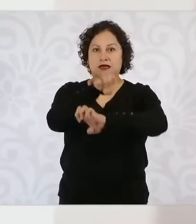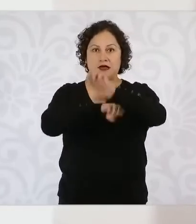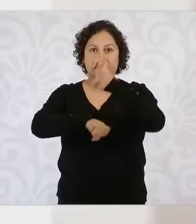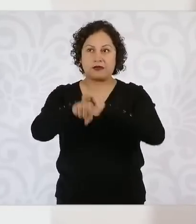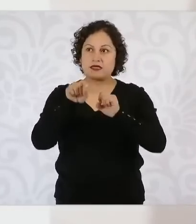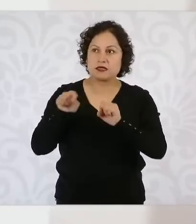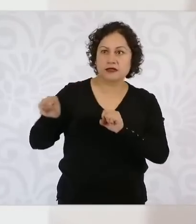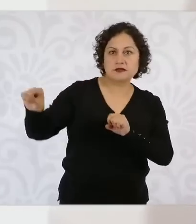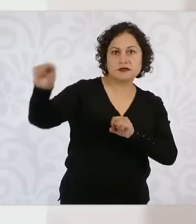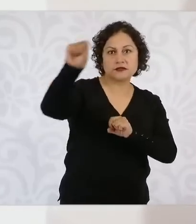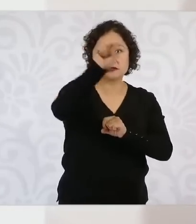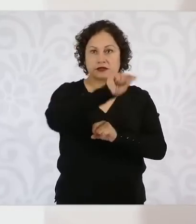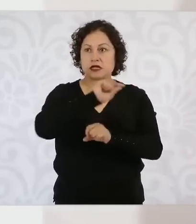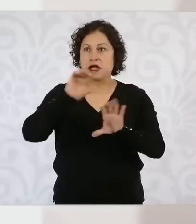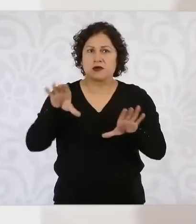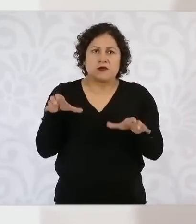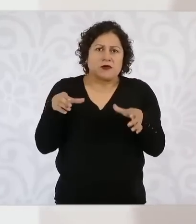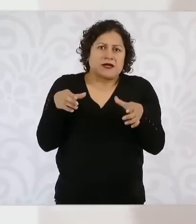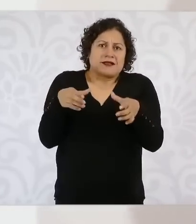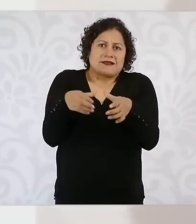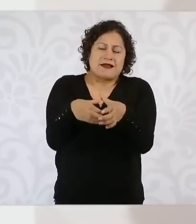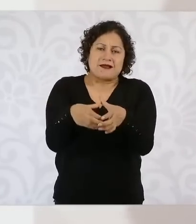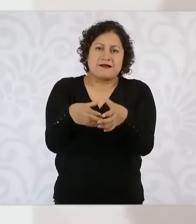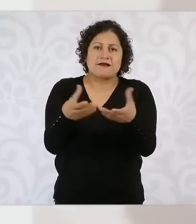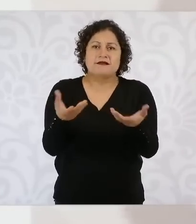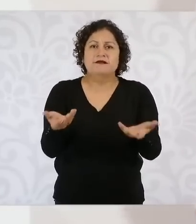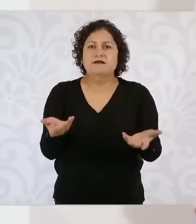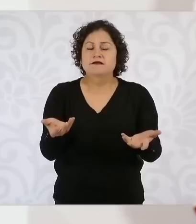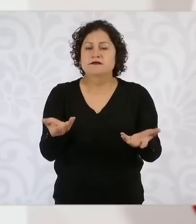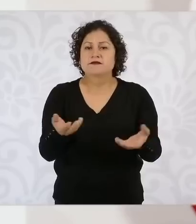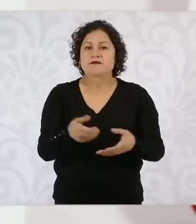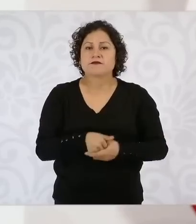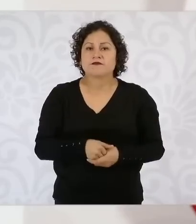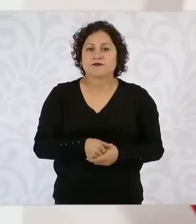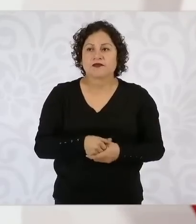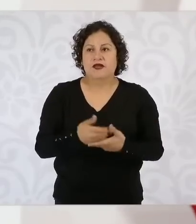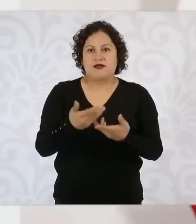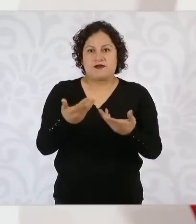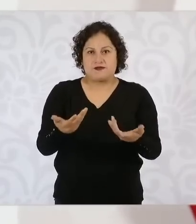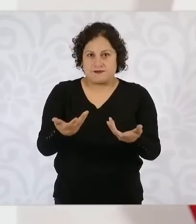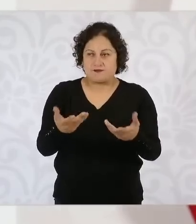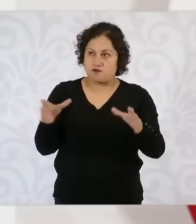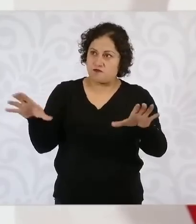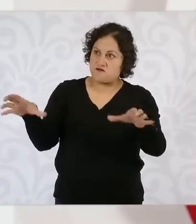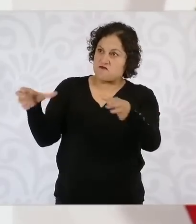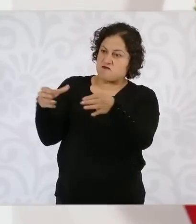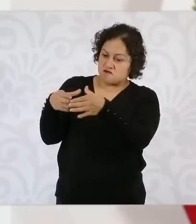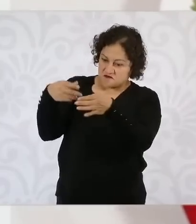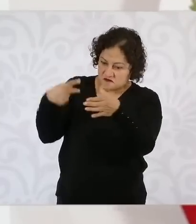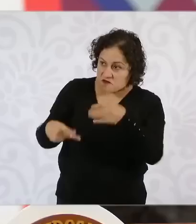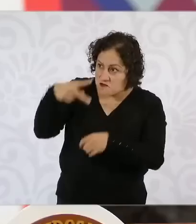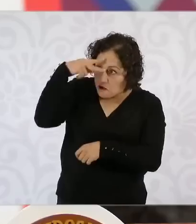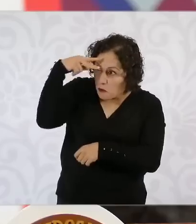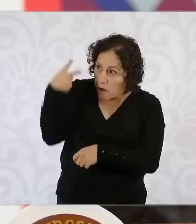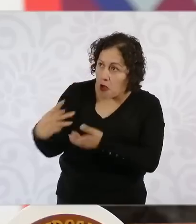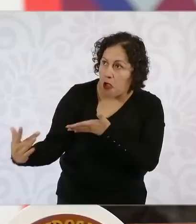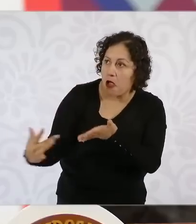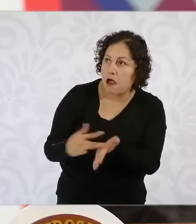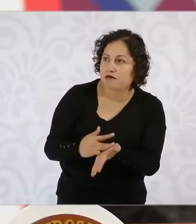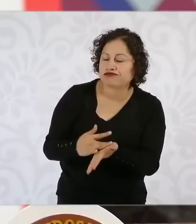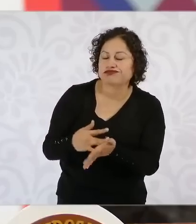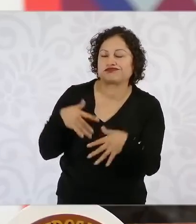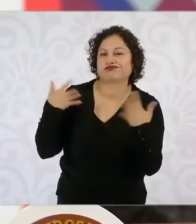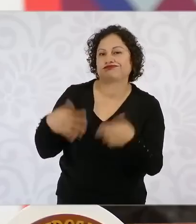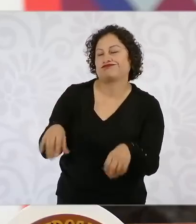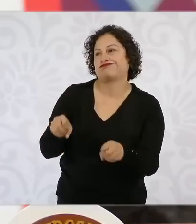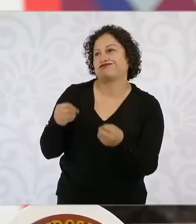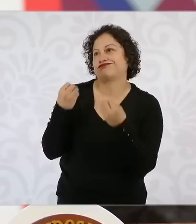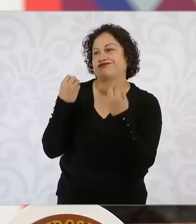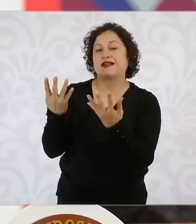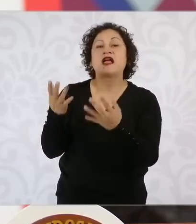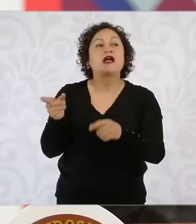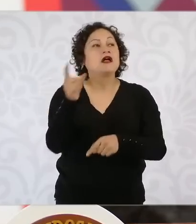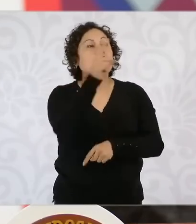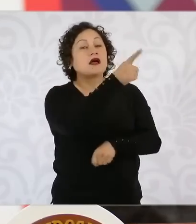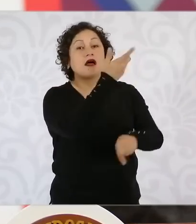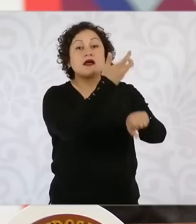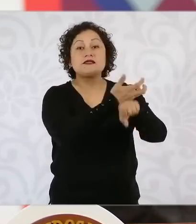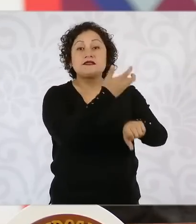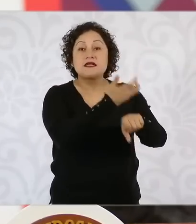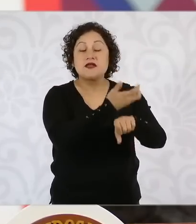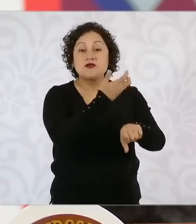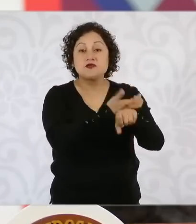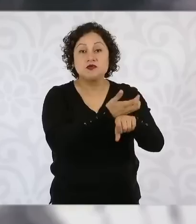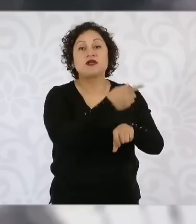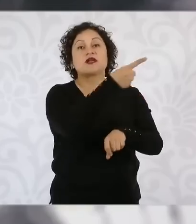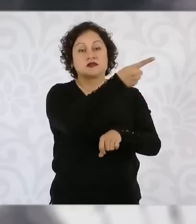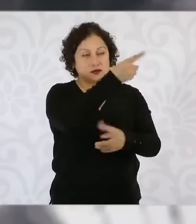con comunidades e y de parte de Estados Unidos salieron muchísimos a hablar a decir no tiene